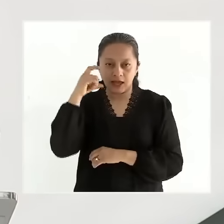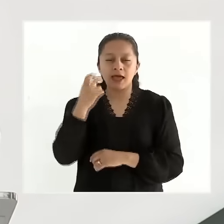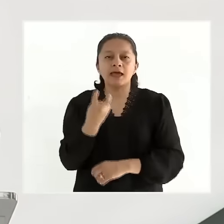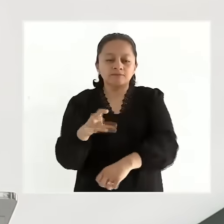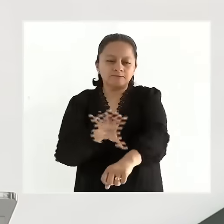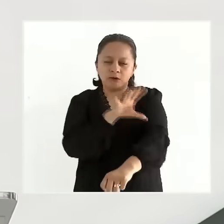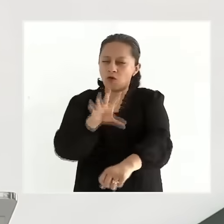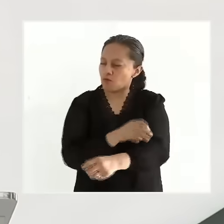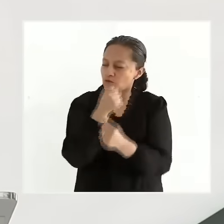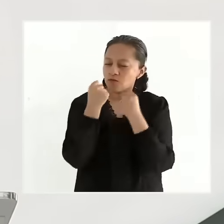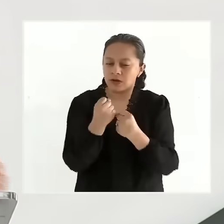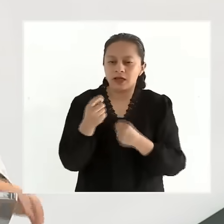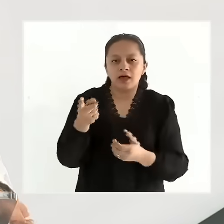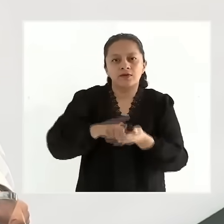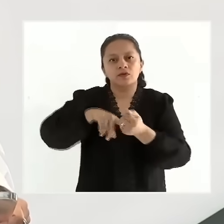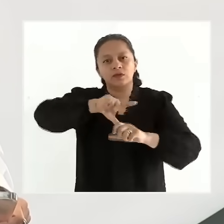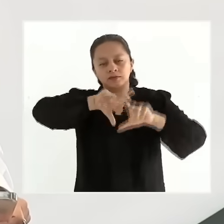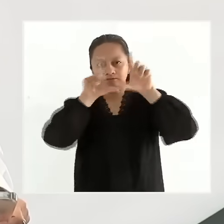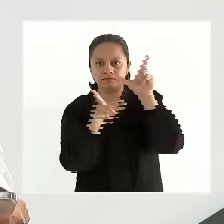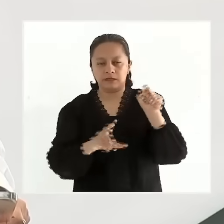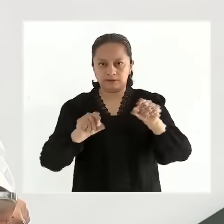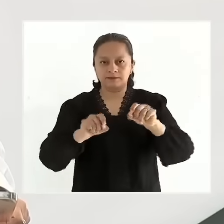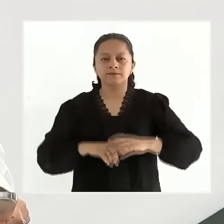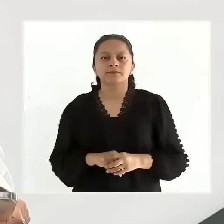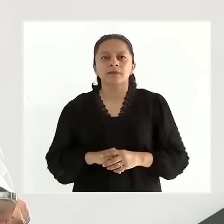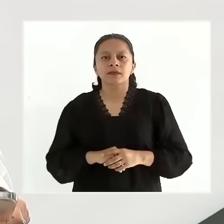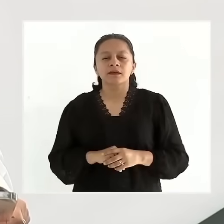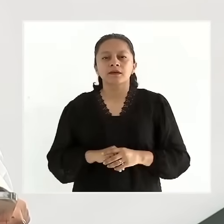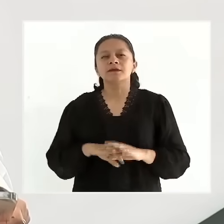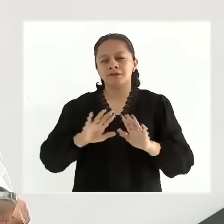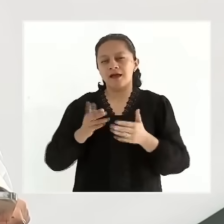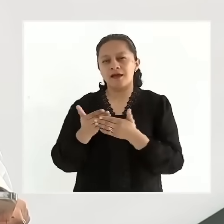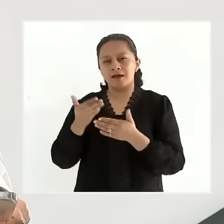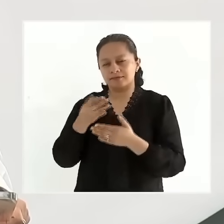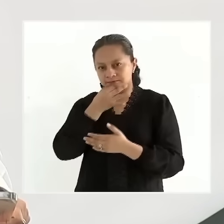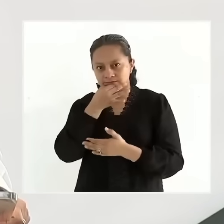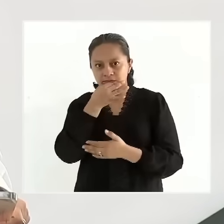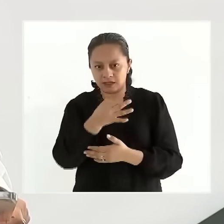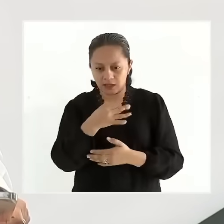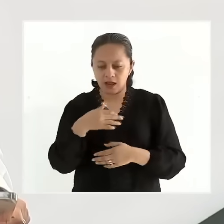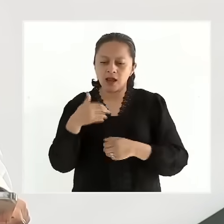más fuerte para el país. Adicionalmente, como ya se anunció, en el curso de los próximos años, la